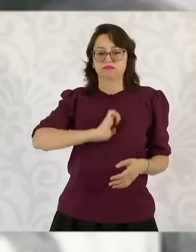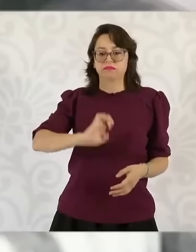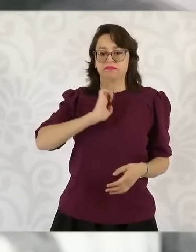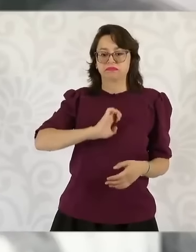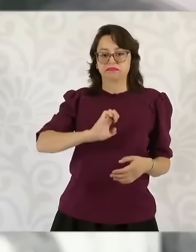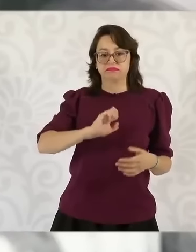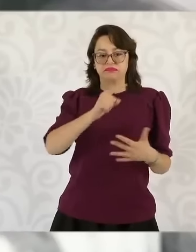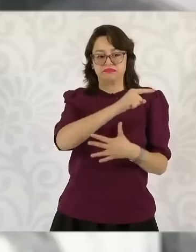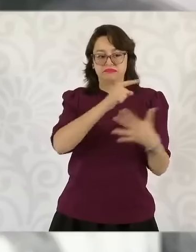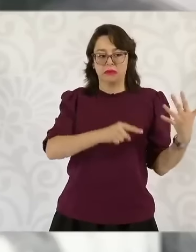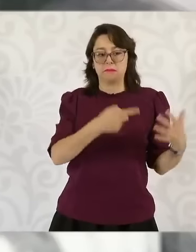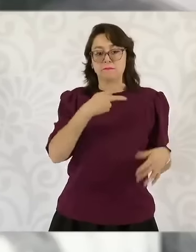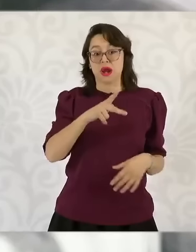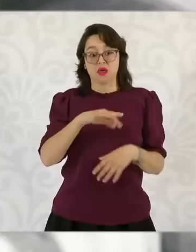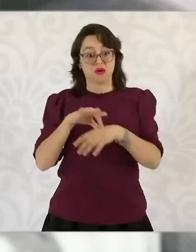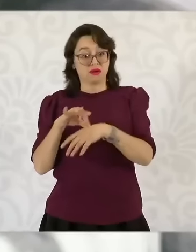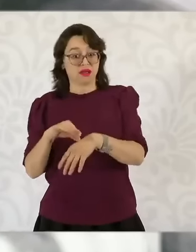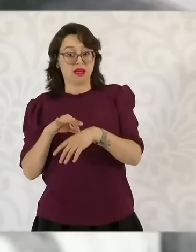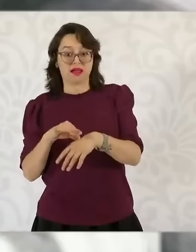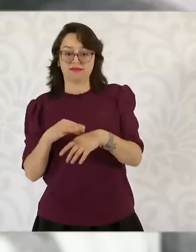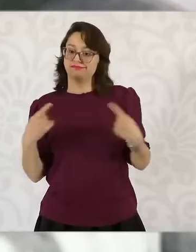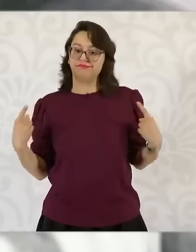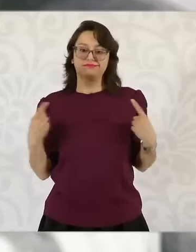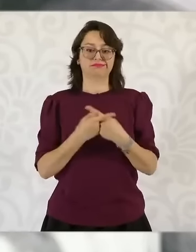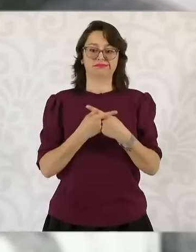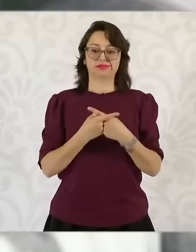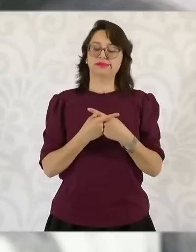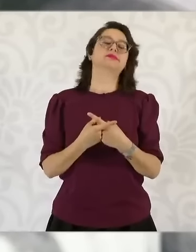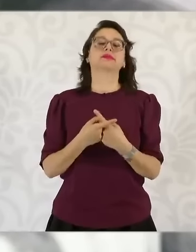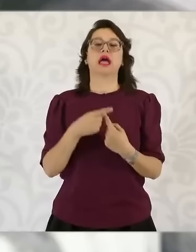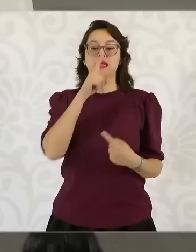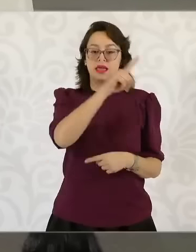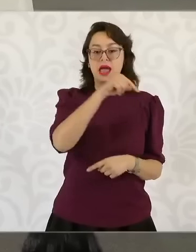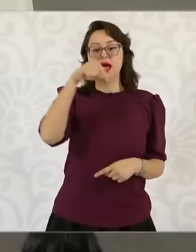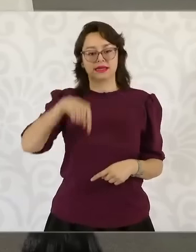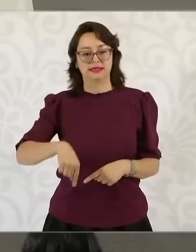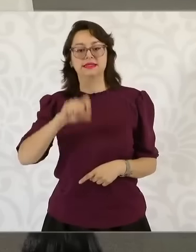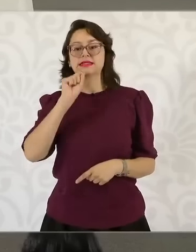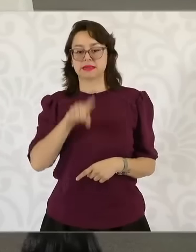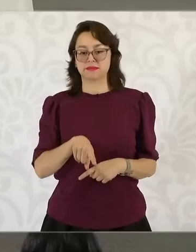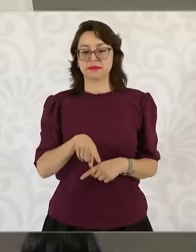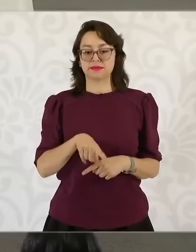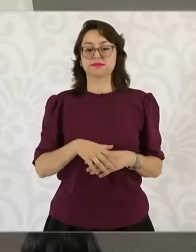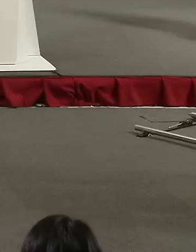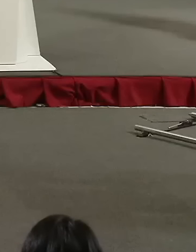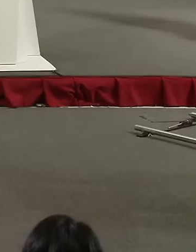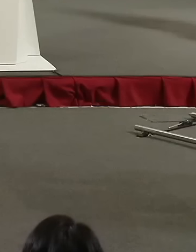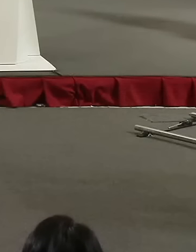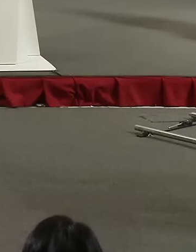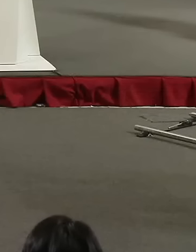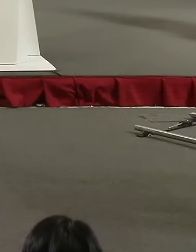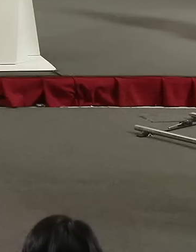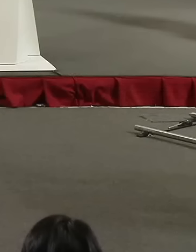la realidad de quiénes somos en ese país y también aquí por cierto en este país obviamente somos 130